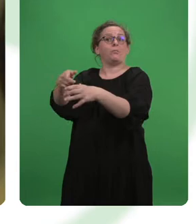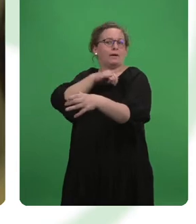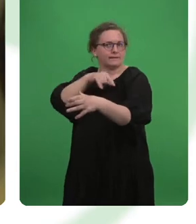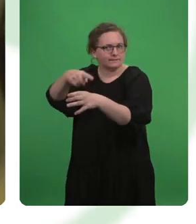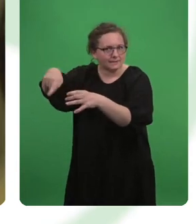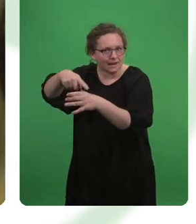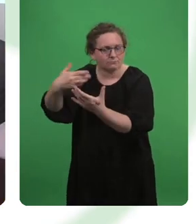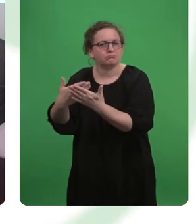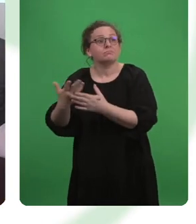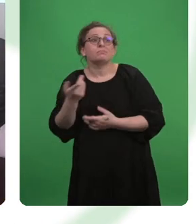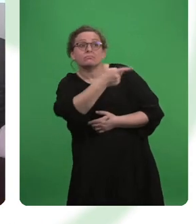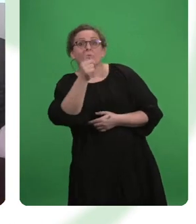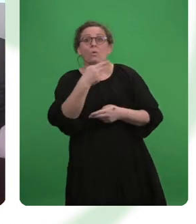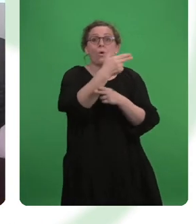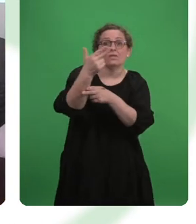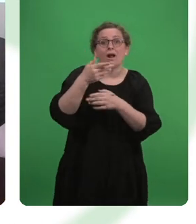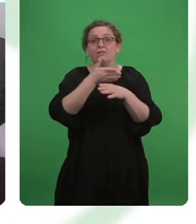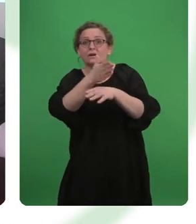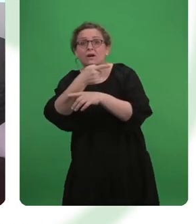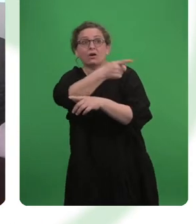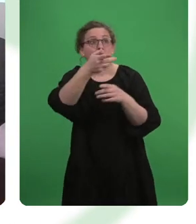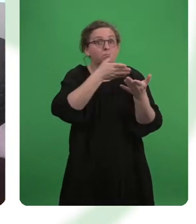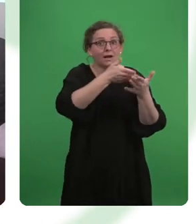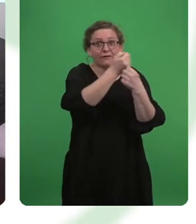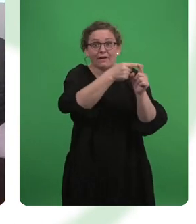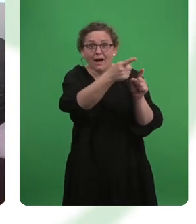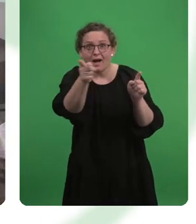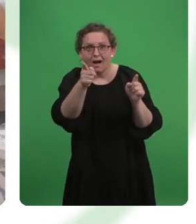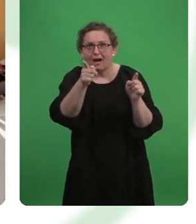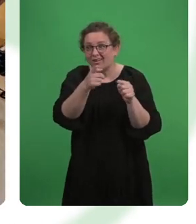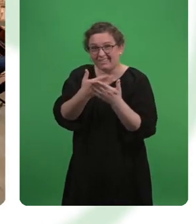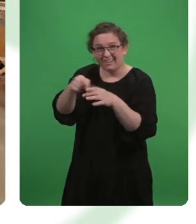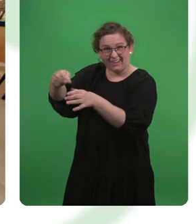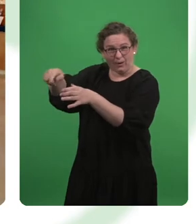Zielgruppe. Hotels und Gastronomiebetriebe, die barrierefrei sein, können eine